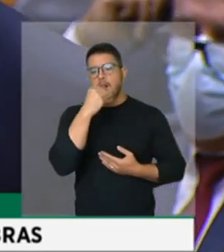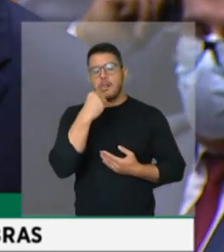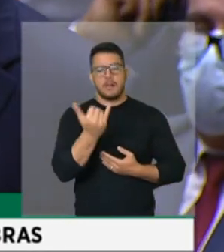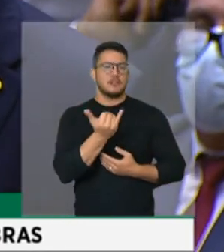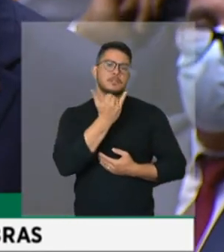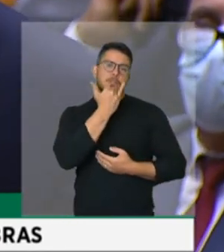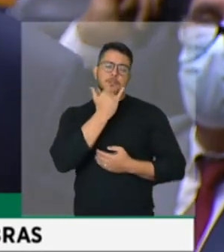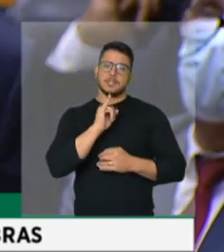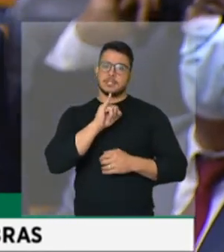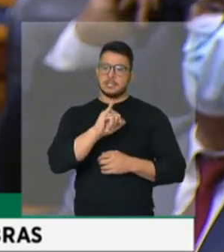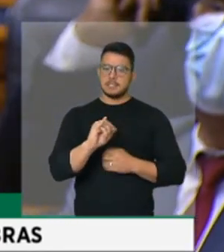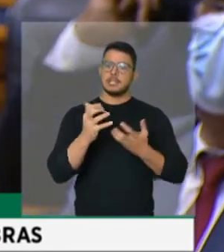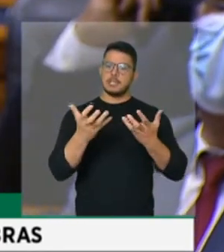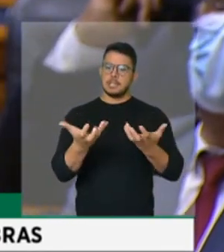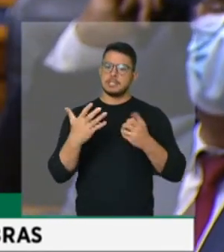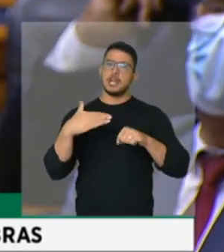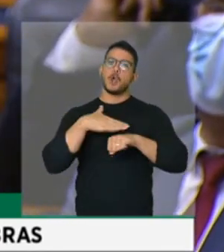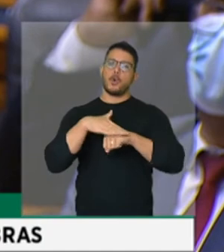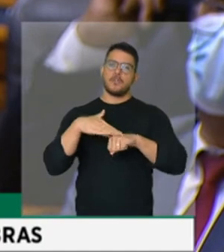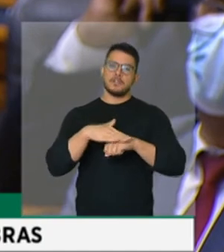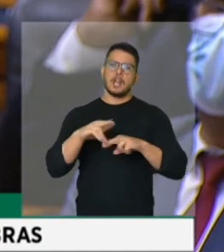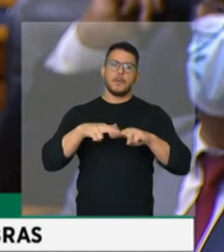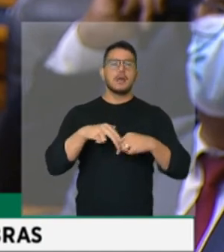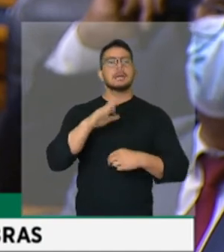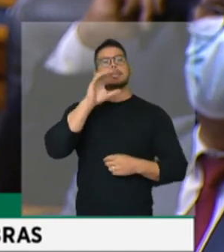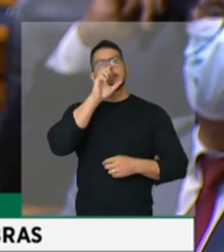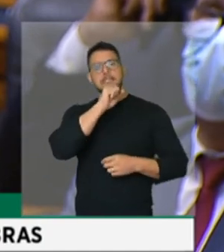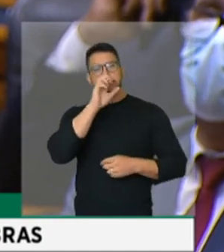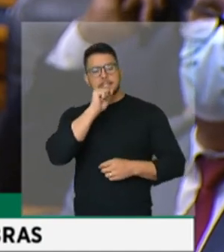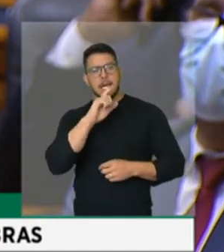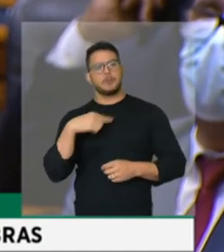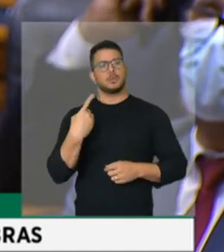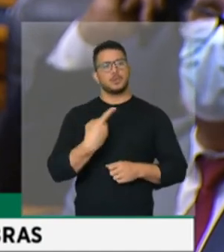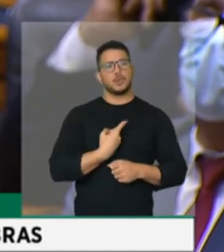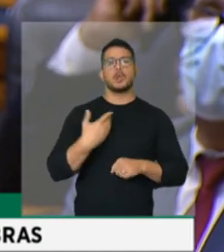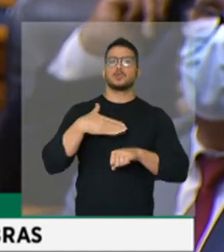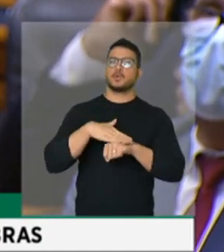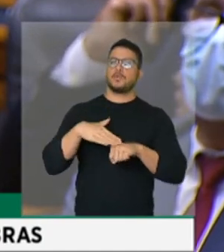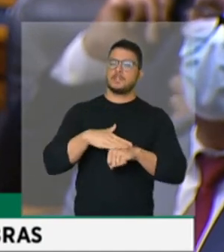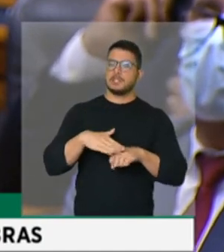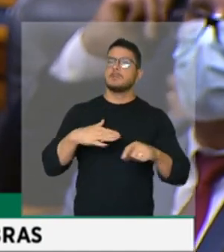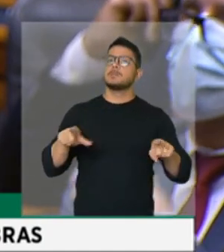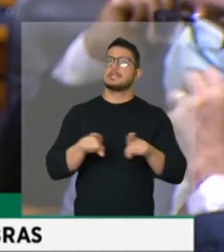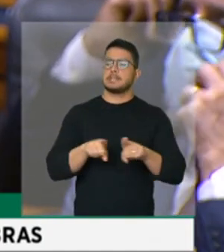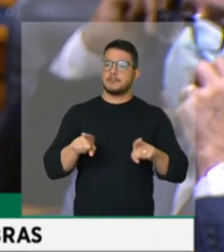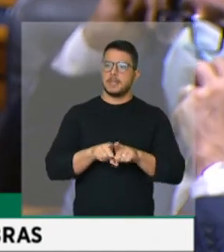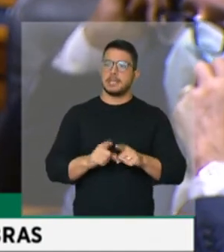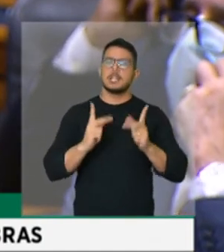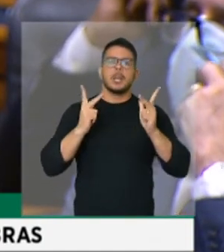VOSSA EXCELÊNCIA QUISER ME CONVENCER DE ALGUMA COISA VOU ESTAR SEMPRE ABERTO, COMO ESTIVE SÁBADO, ME COLOQUEI A DISPOSIÇÃO DO DEPUTADO MARCELO FREIXO HOJE E VOU